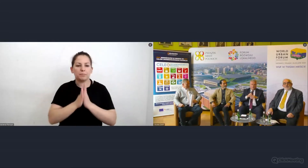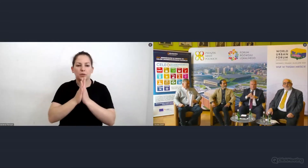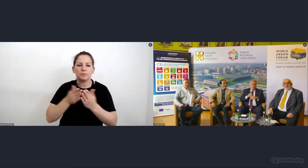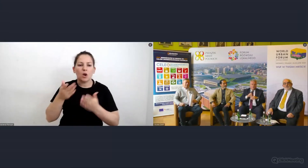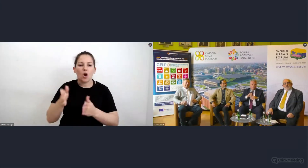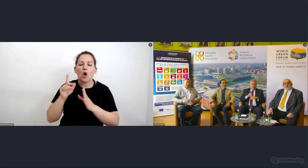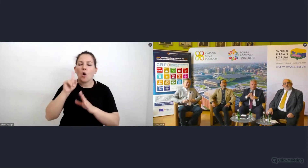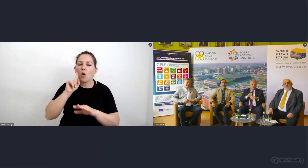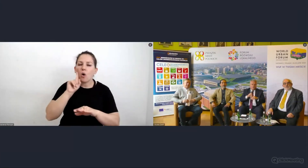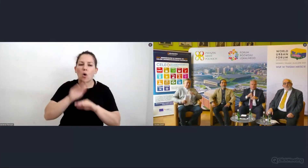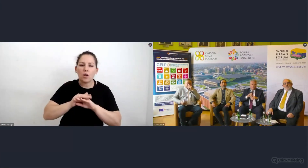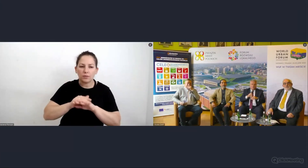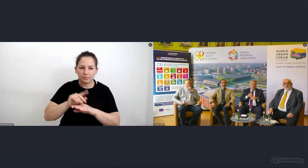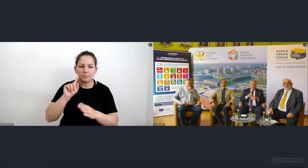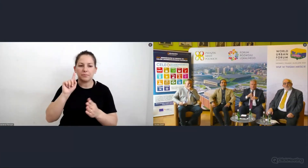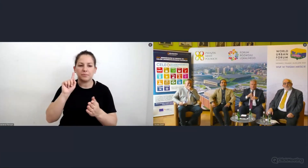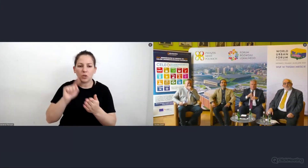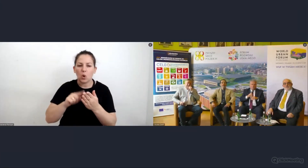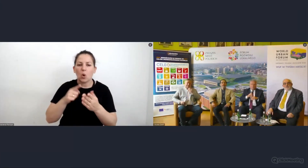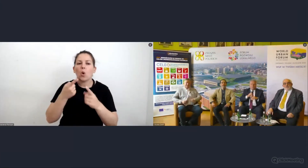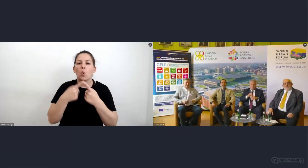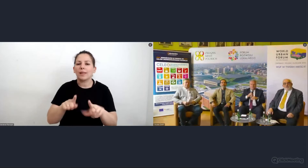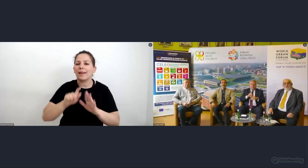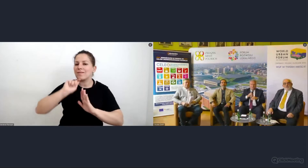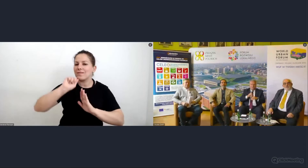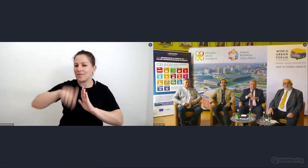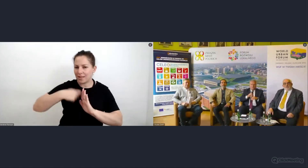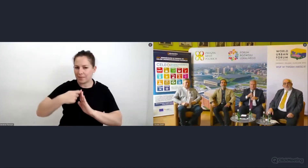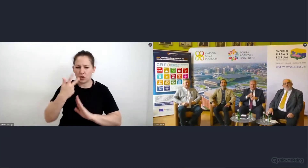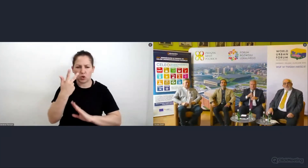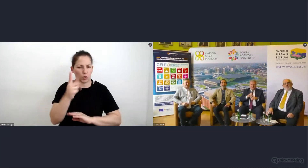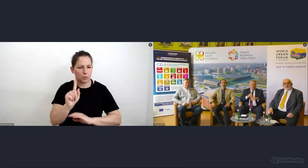o puszczenie takiego krótkiego, trzyminutowego filmiku.